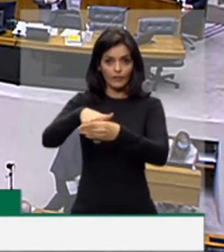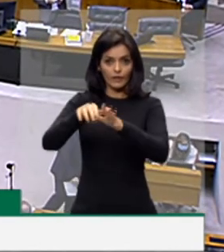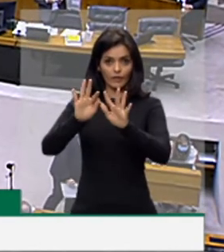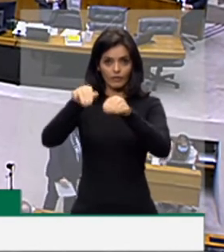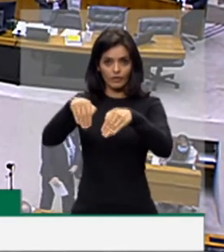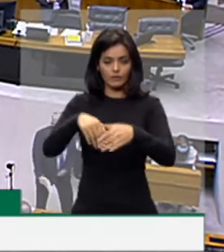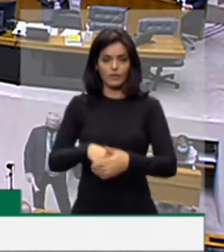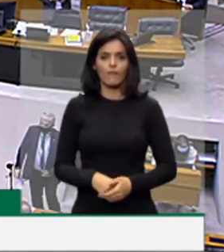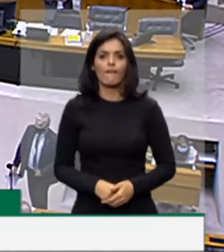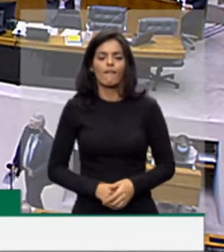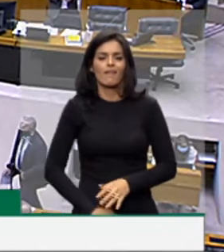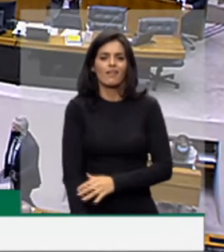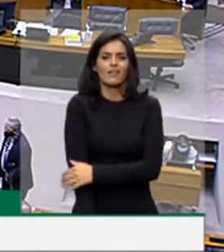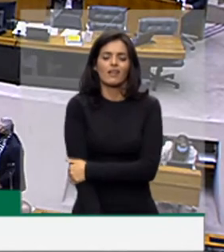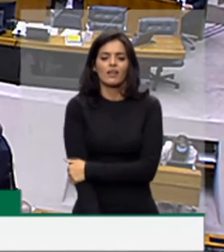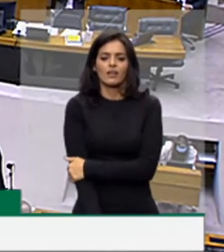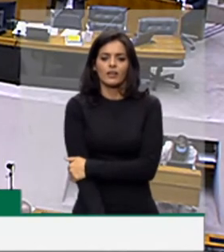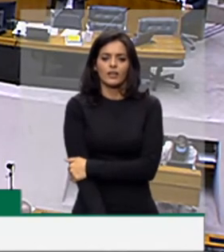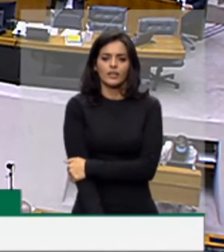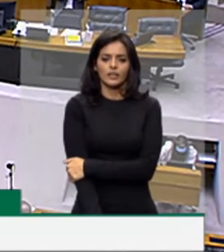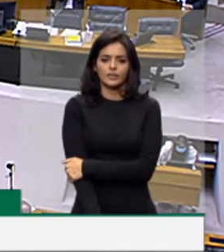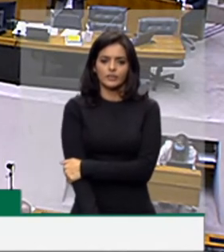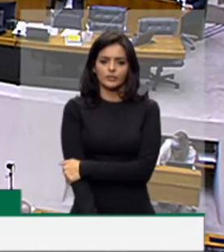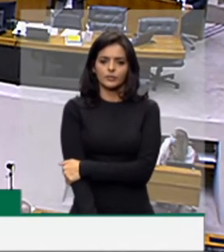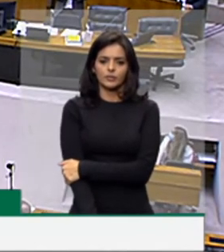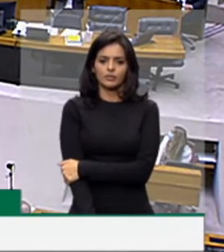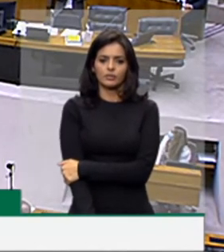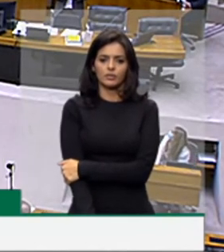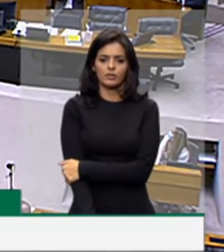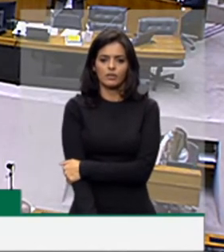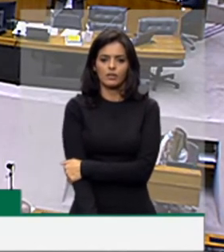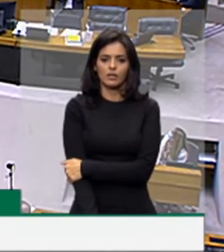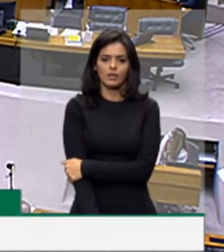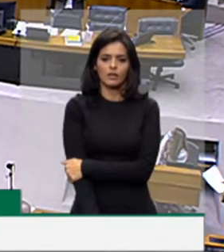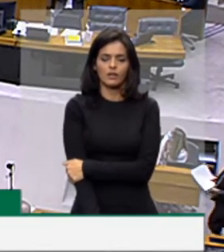PÚBLICOS DO ESTADO DE MINAS GERAIS. OBRIGADO, PRESIDENTE. [PRESIDENTE]: OBRIGADO, GONZAGA. ENCERRADA A